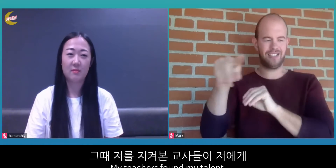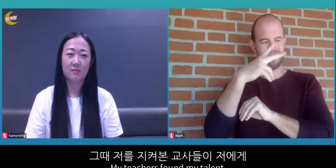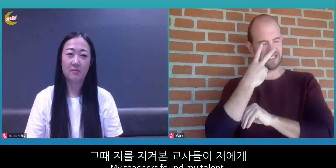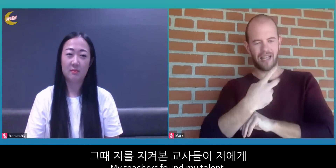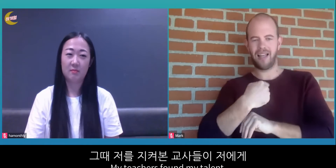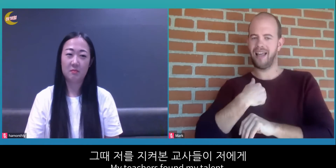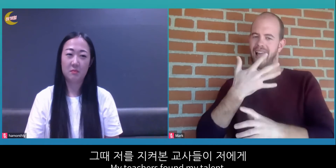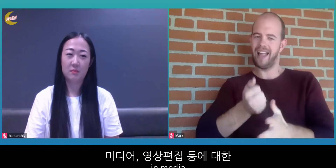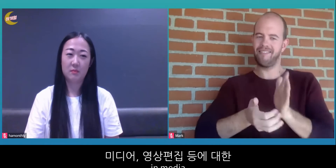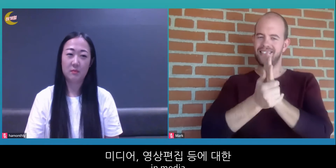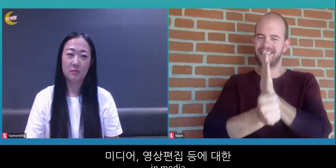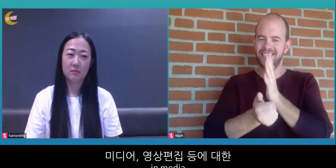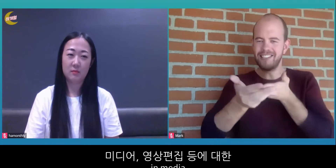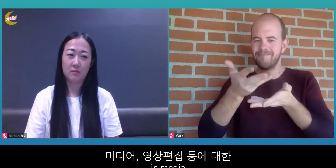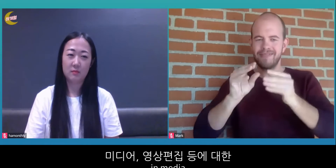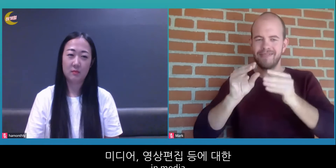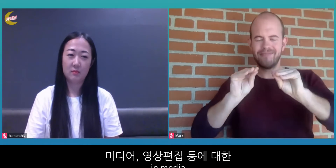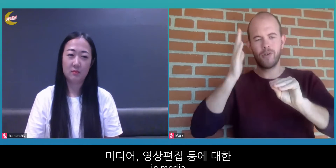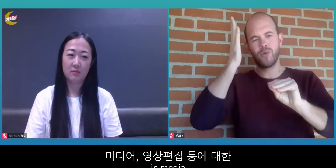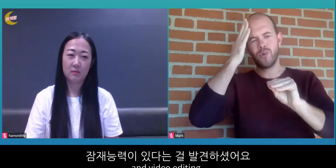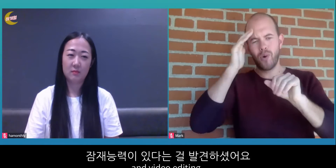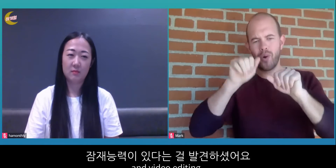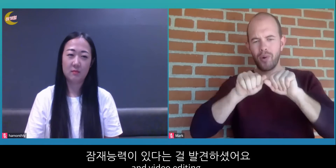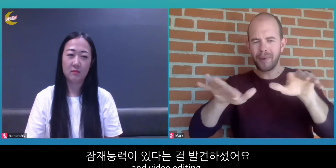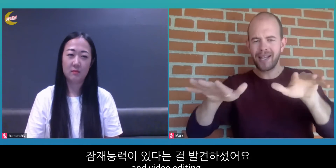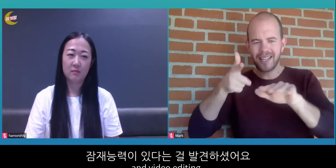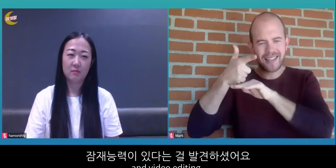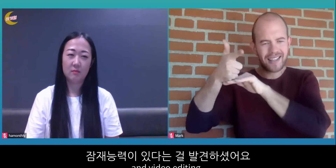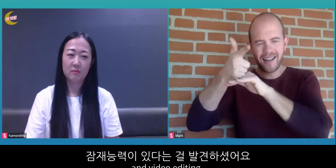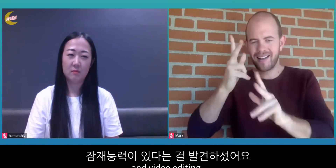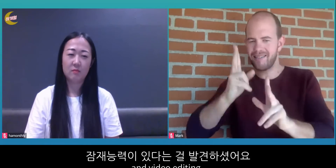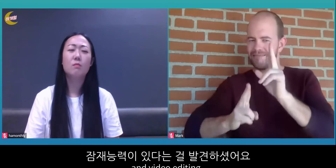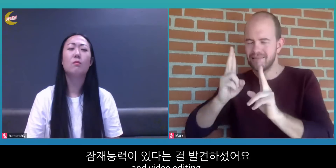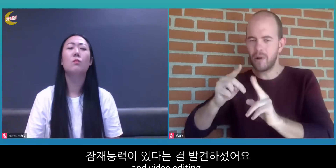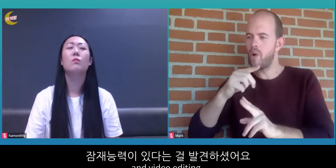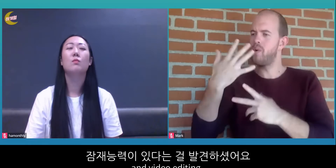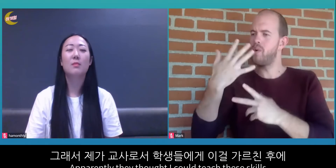私の先生は私の才能をメディアとビデオ編集で見つけました。